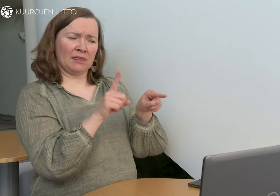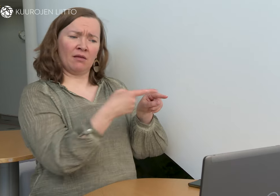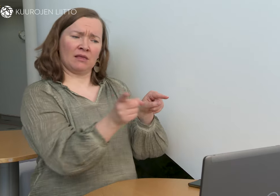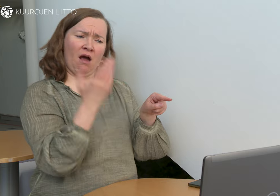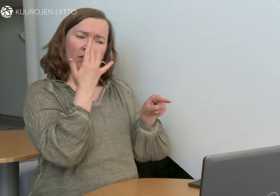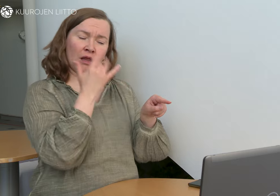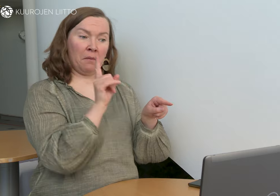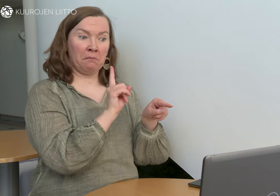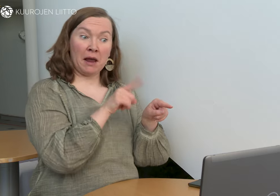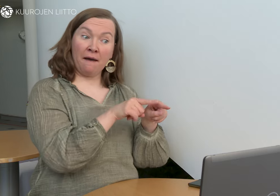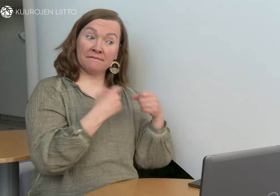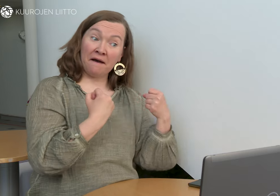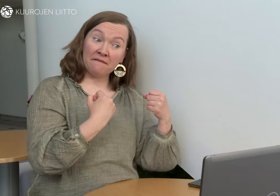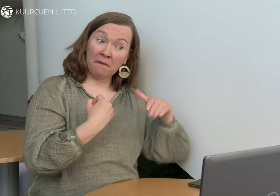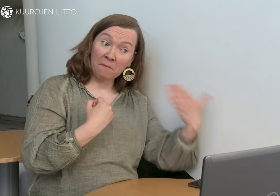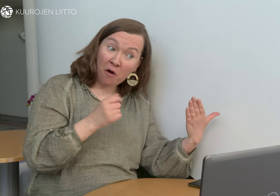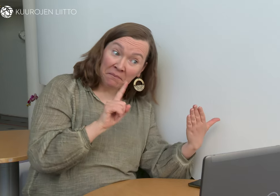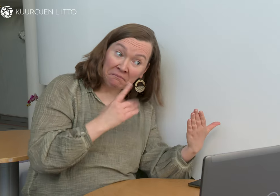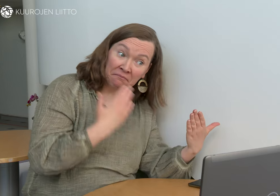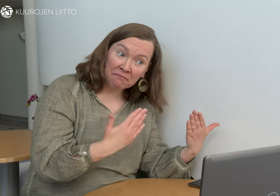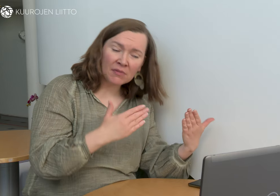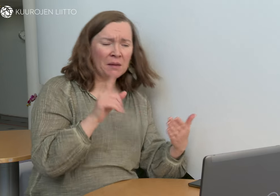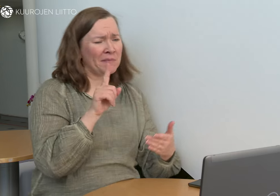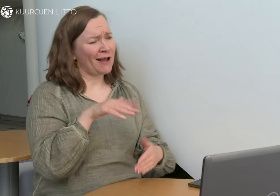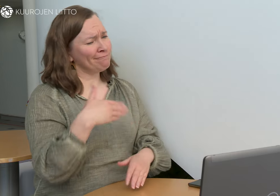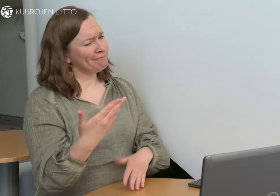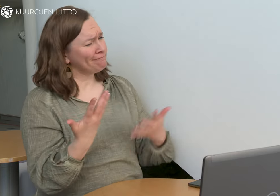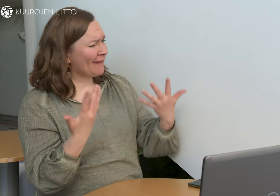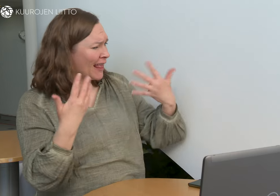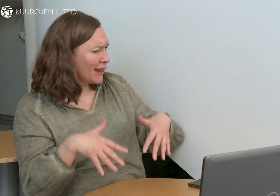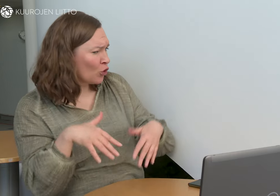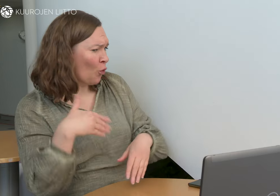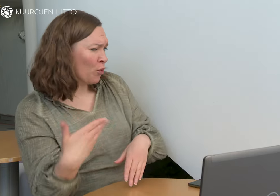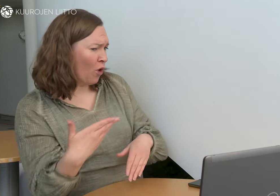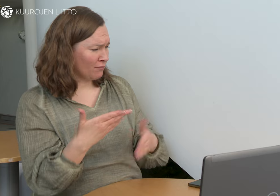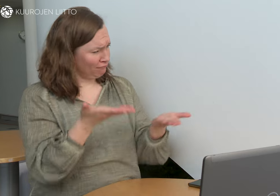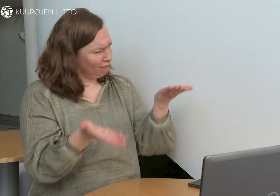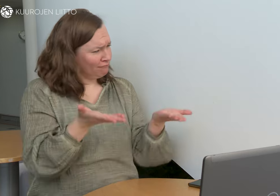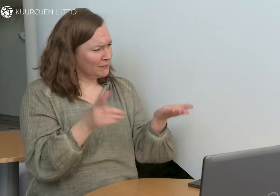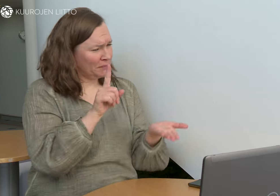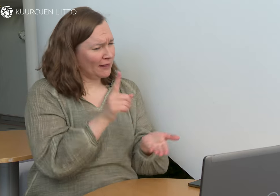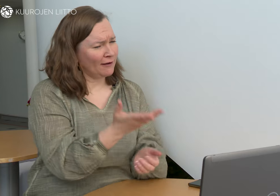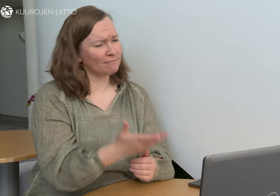tämänhetkisinä vahvuuksia ja toisaalta myös heikkouksina?